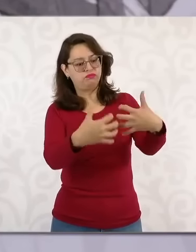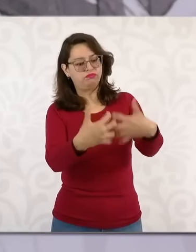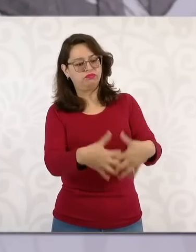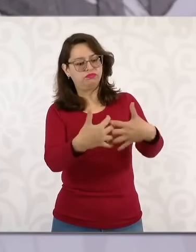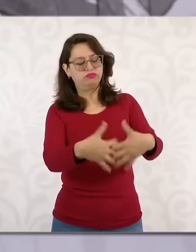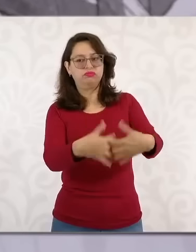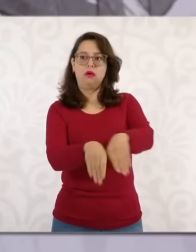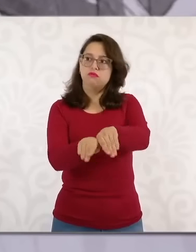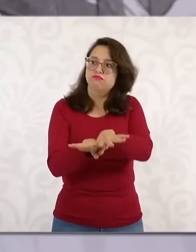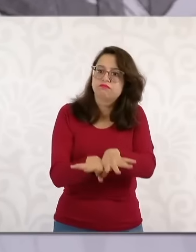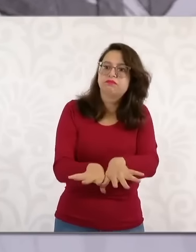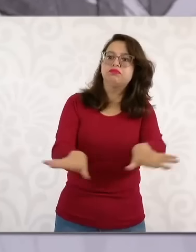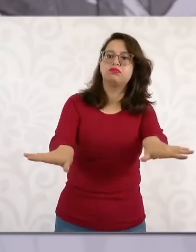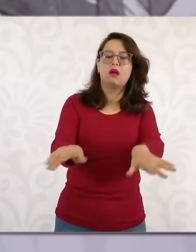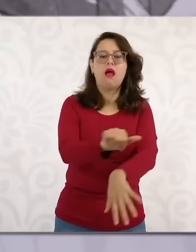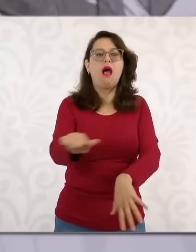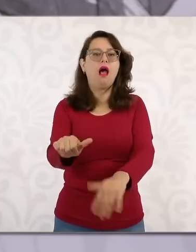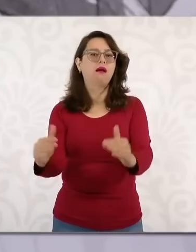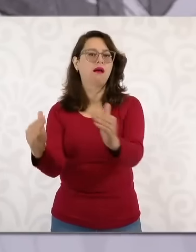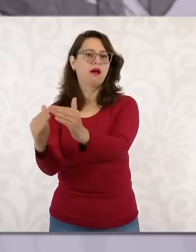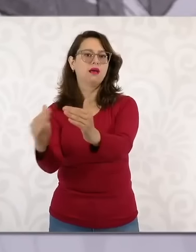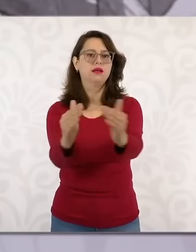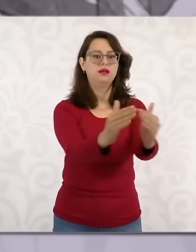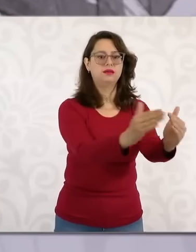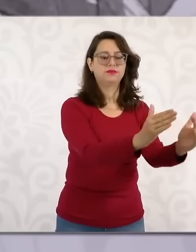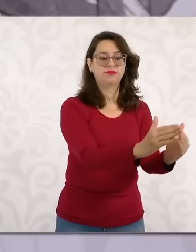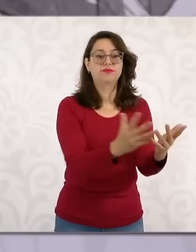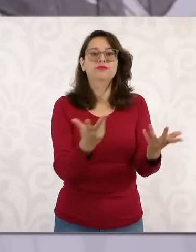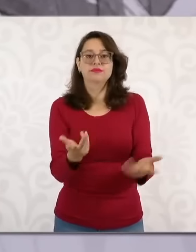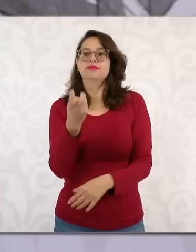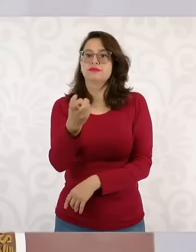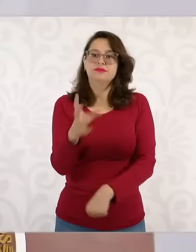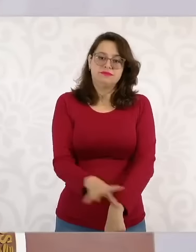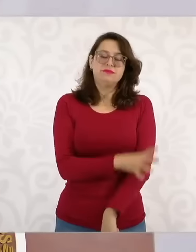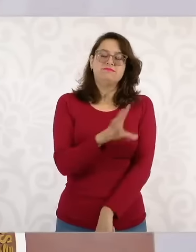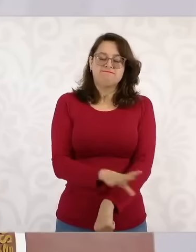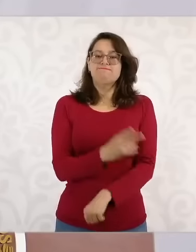más altos, pero se necesita energía. Entonces, aquí estamos garantizando inversión en energía